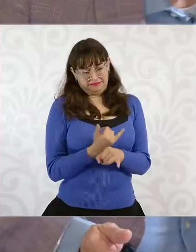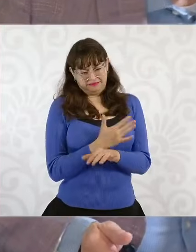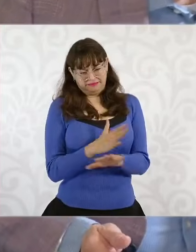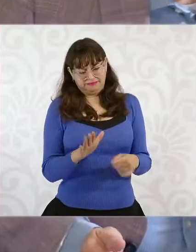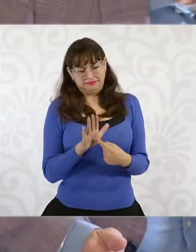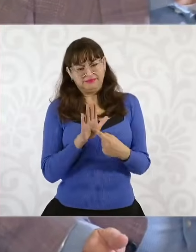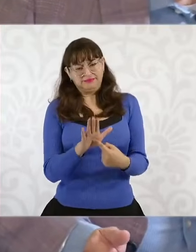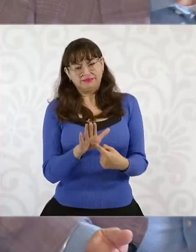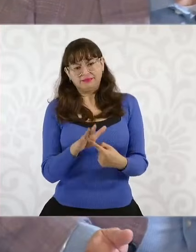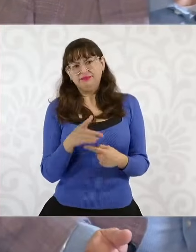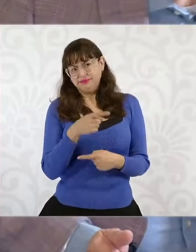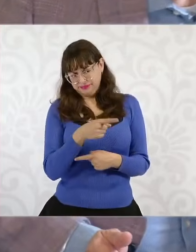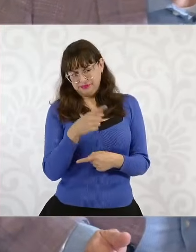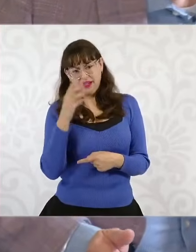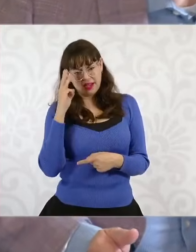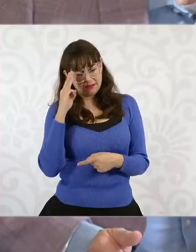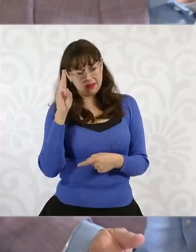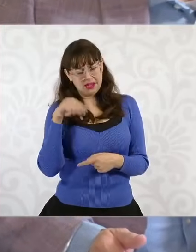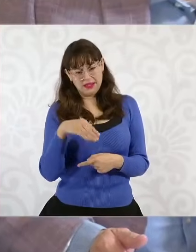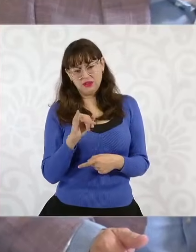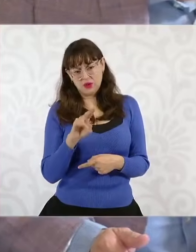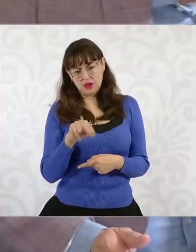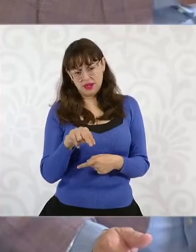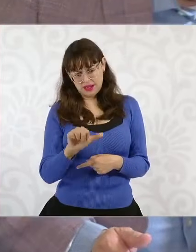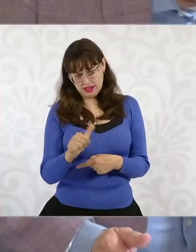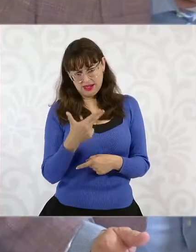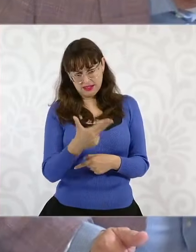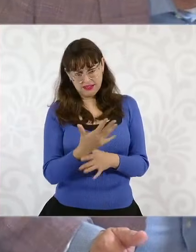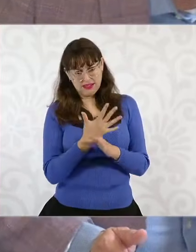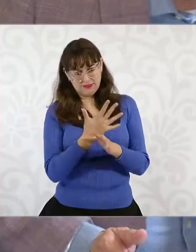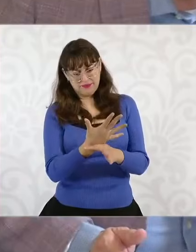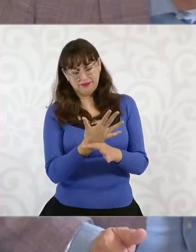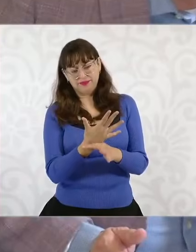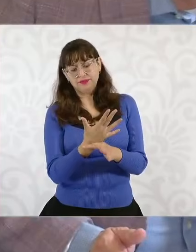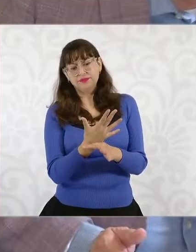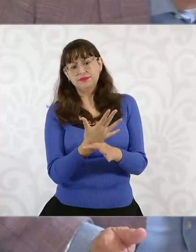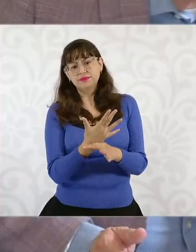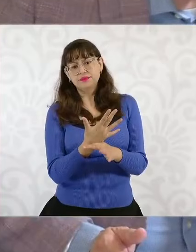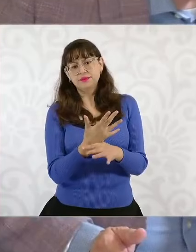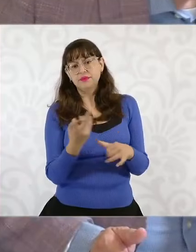parte del maestro y director de Elina, Joel Omar Vázquez. Recientemente también se aperturaron